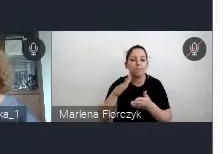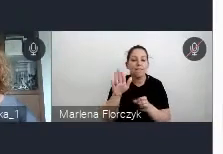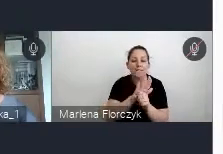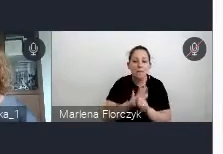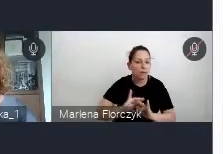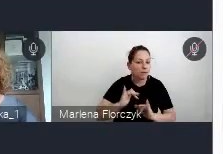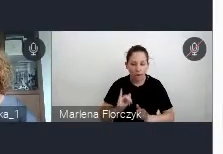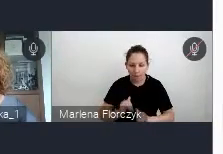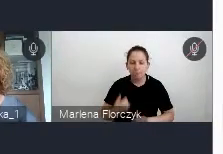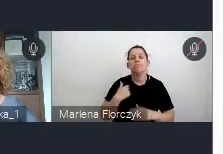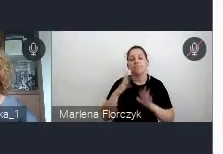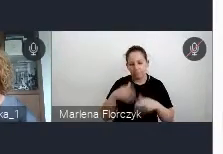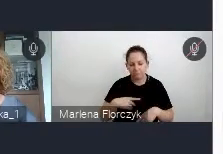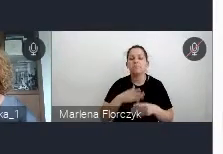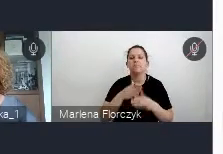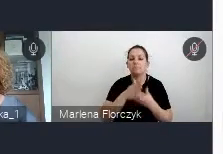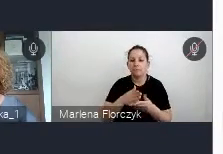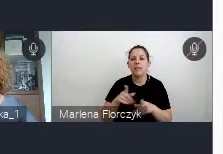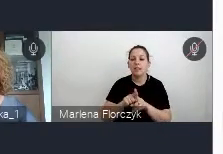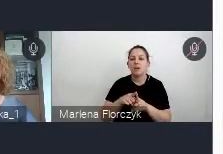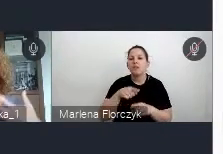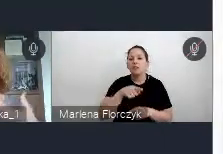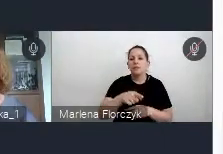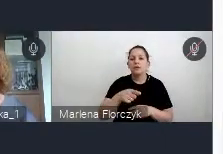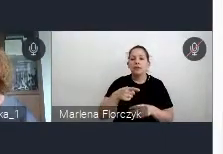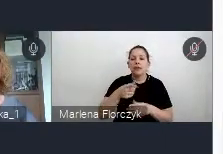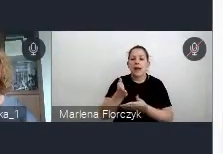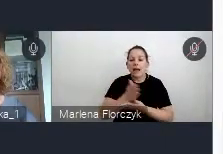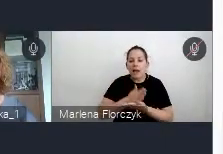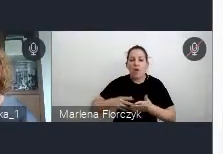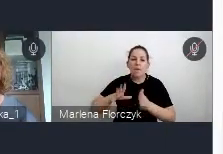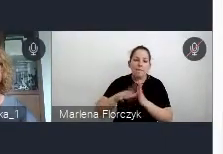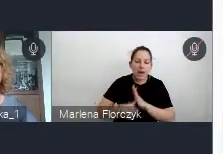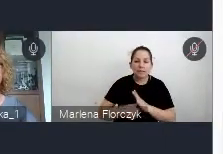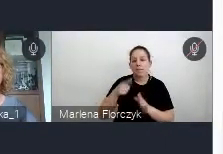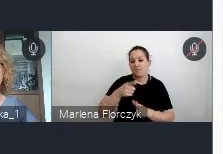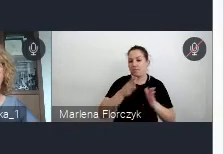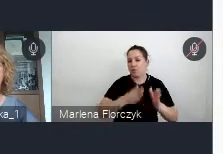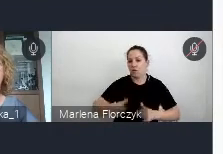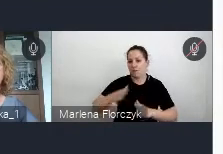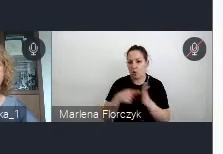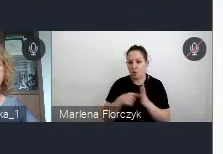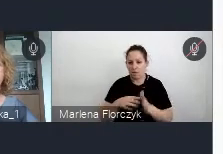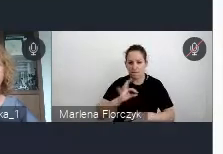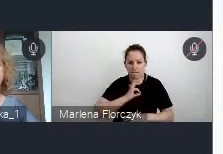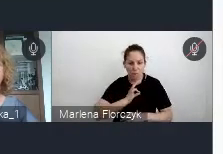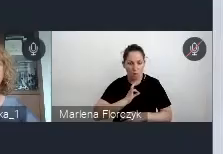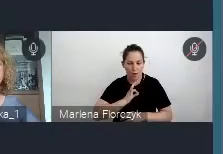Pracowaliśmy z regionami i z miastami, które przygotowywały to swoje zgłoszenie.